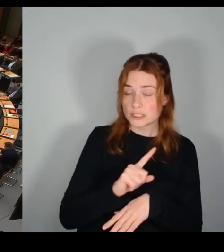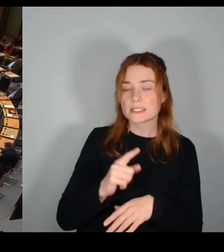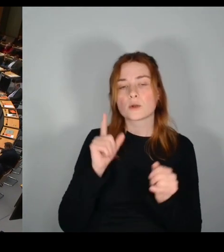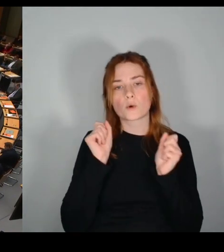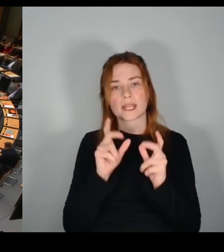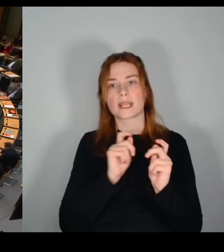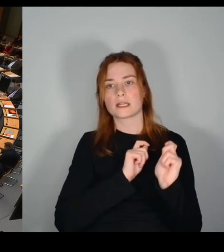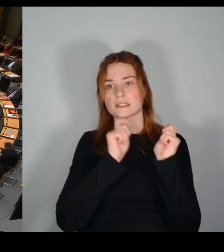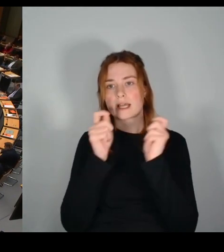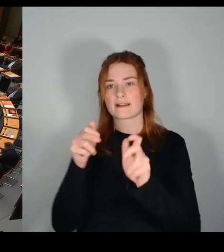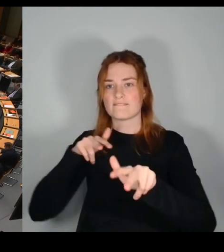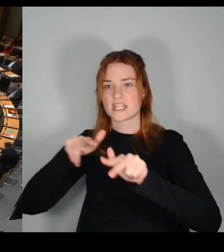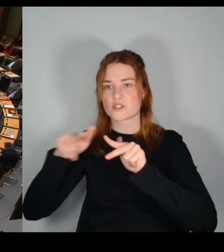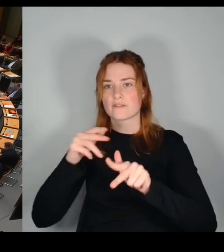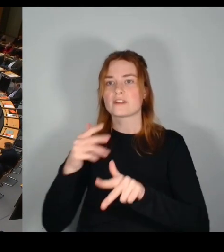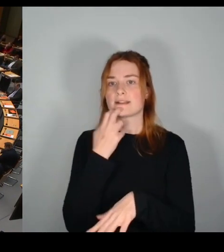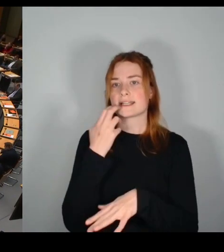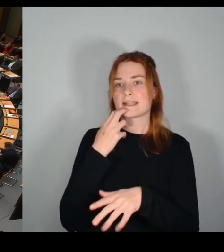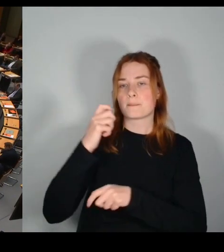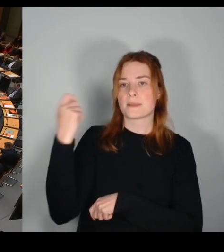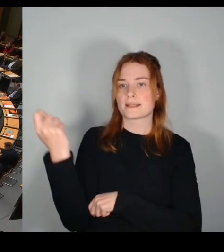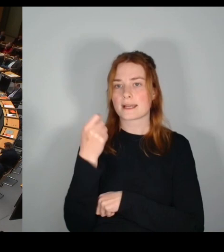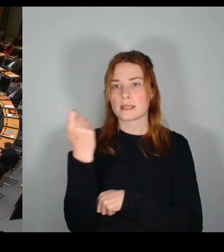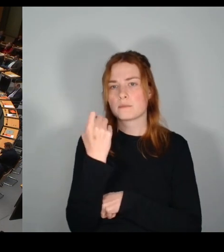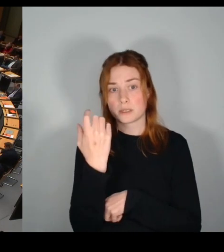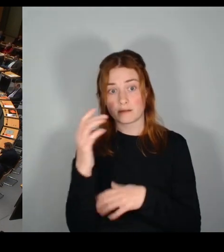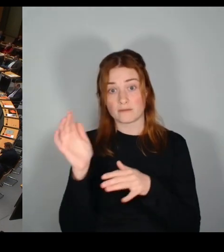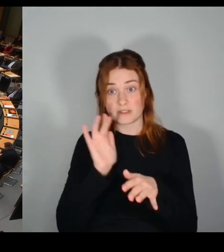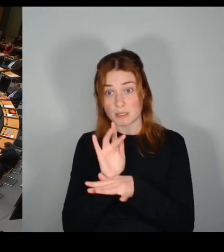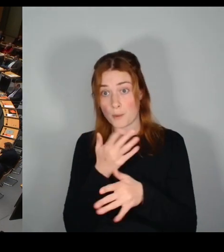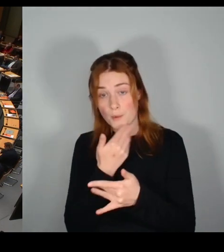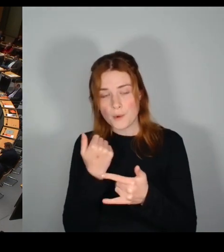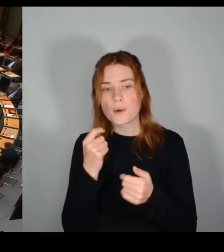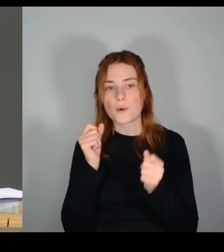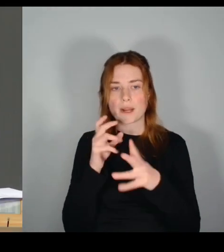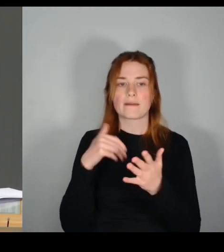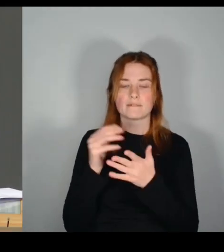Dann verfahren wir so Tagesordnungspunkt 41 war die Priorität der CDU unter der Nummer